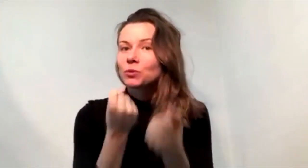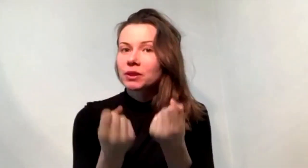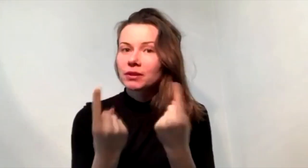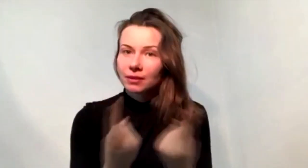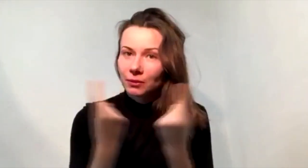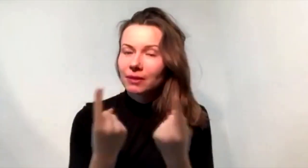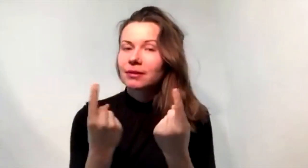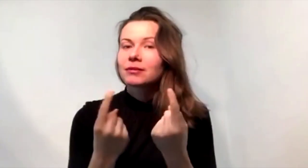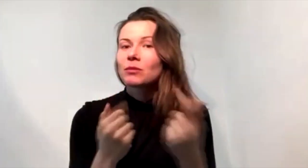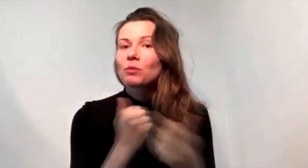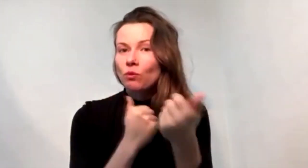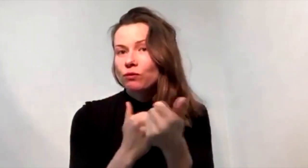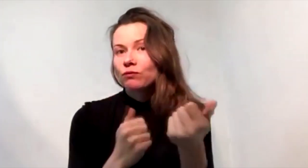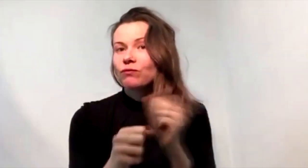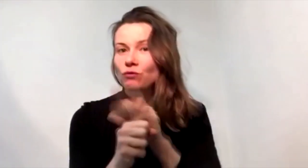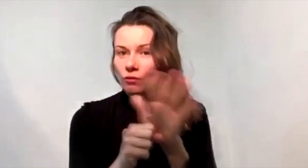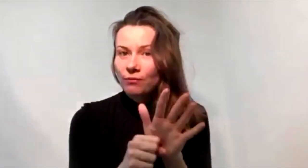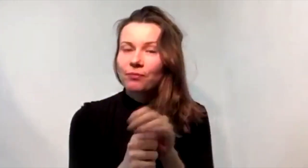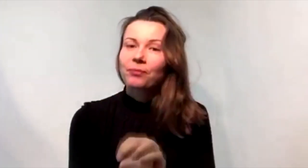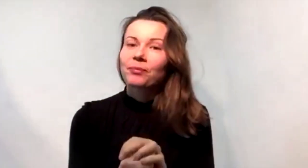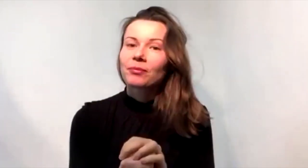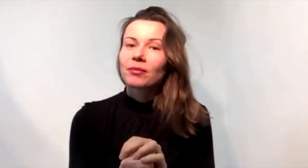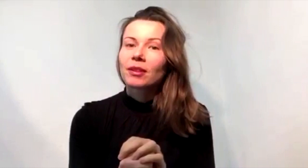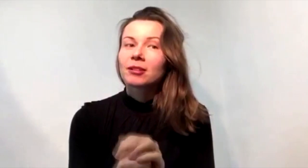spowodowanej przez pandemię koronawirusa.